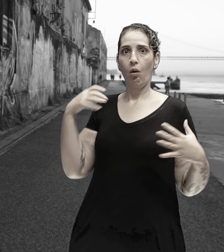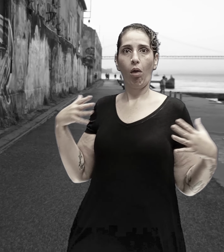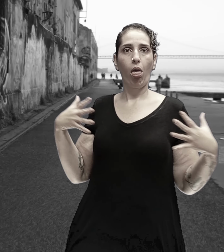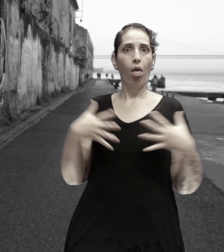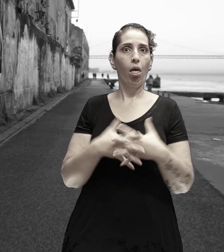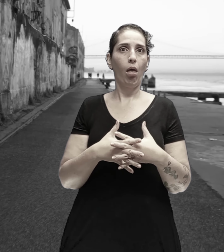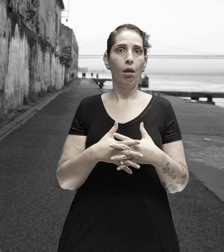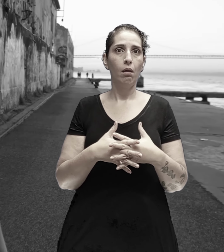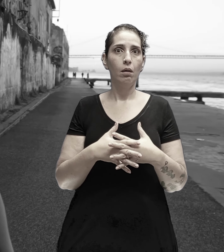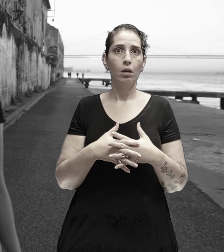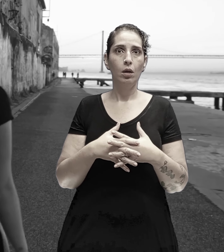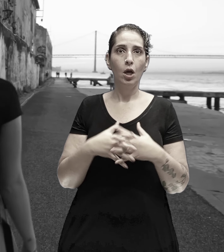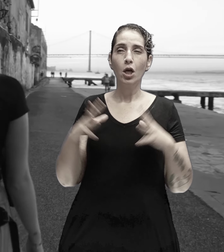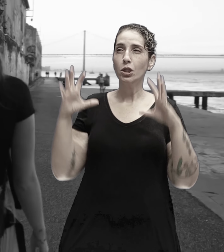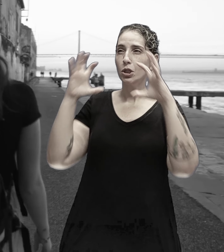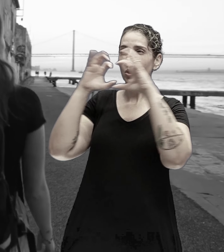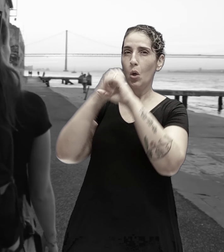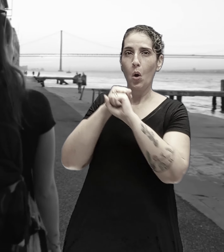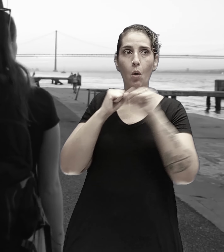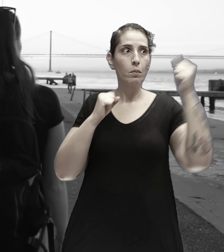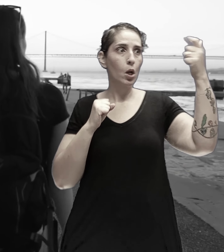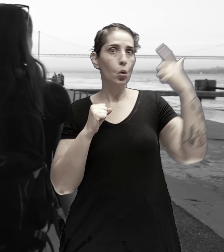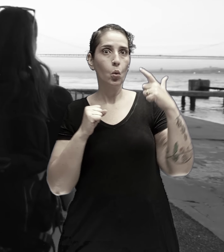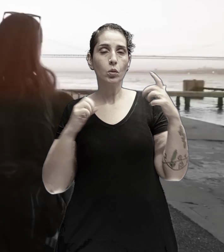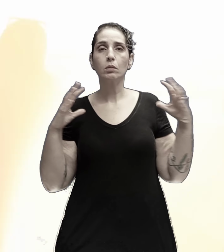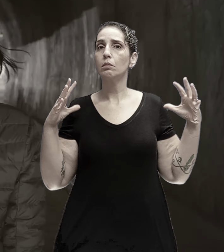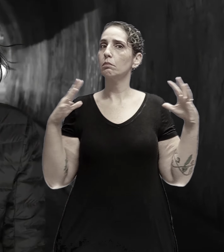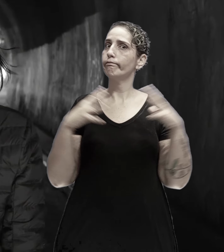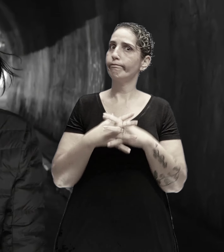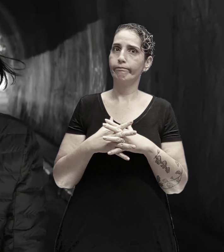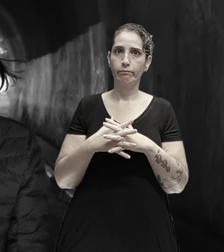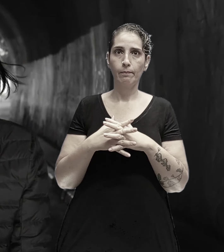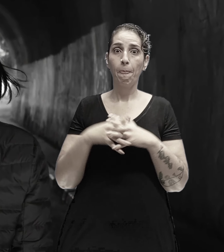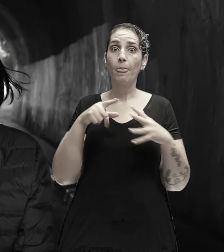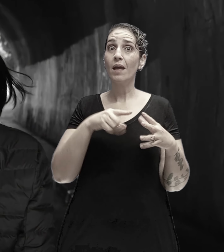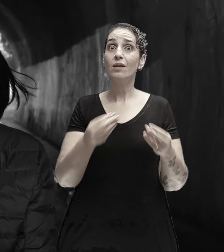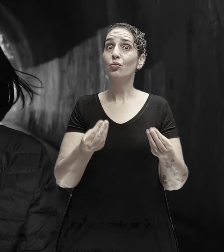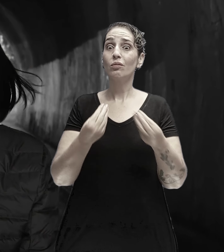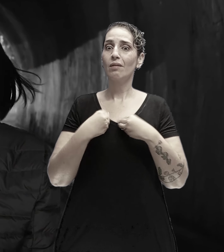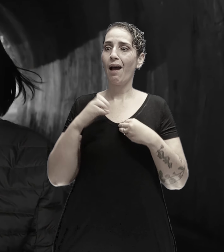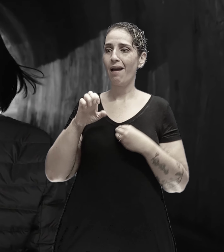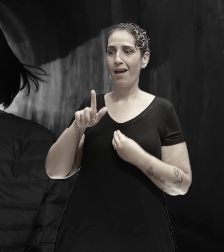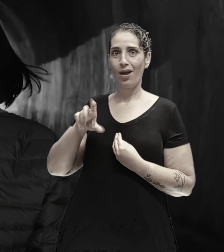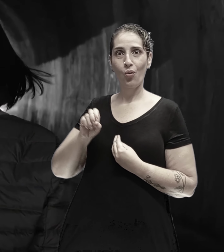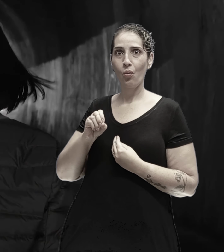a sombra com a luz. Essa confusão transforma o ego em algo maior do que ele é.